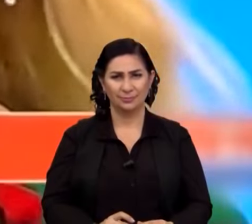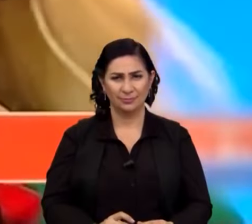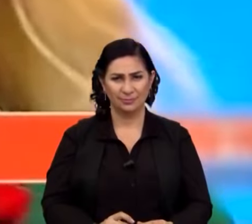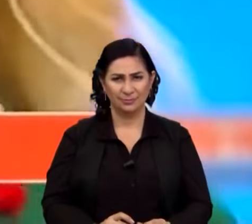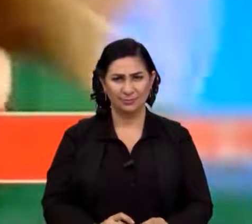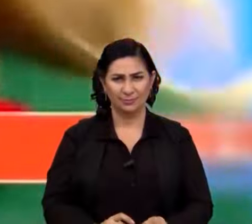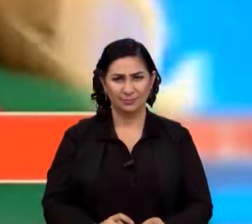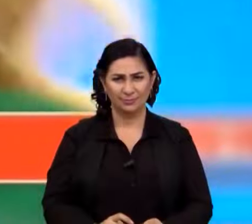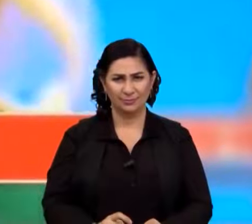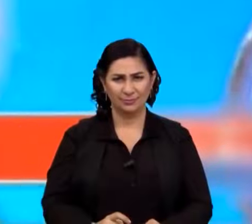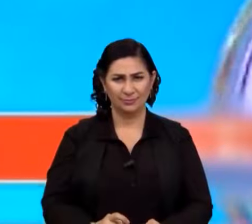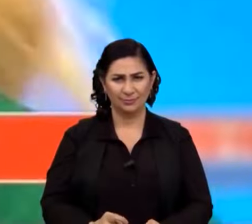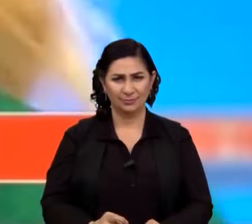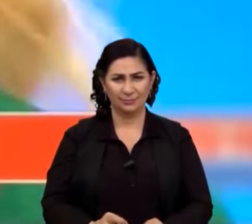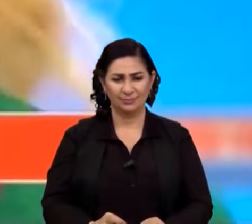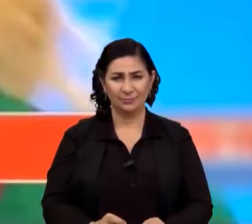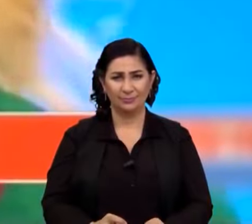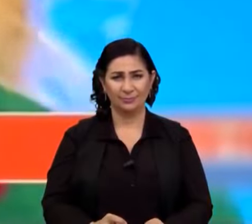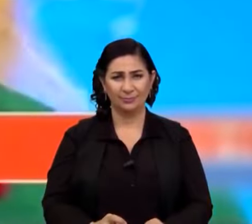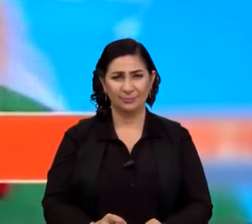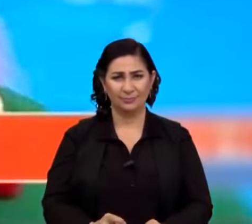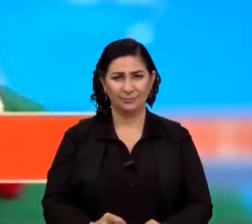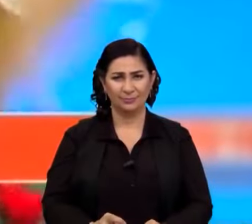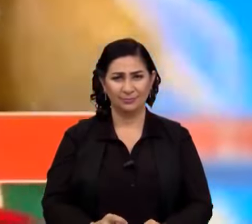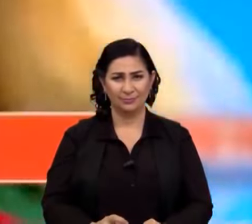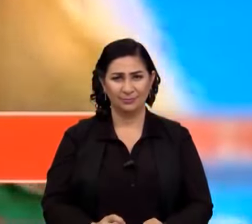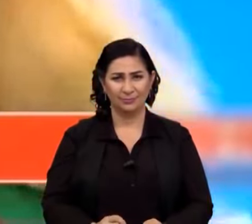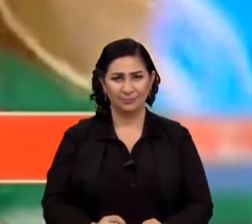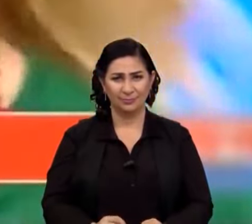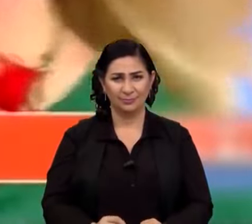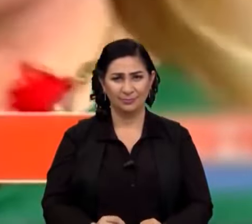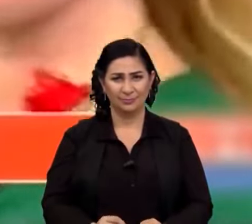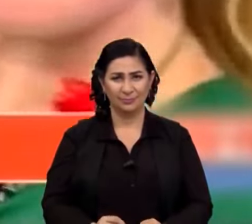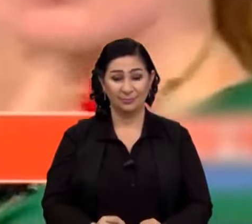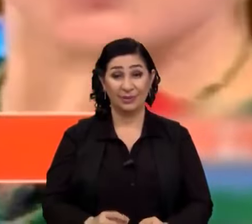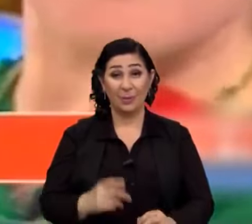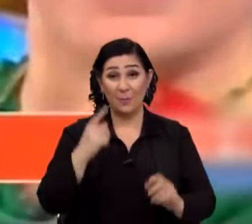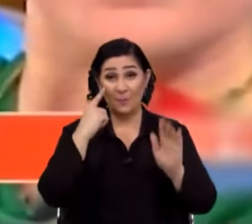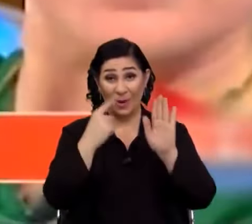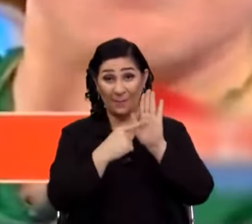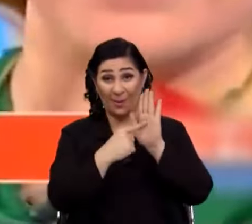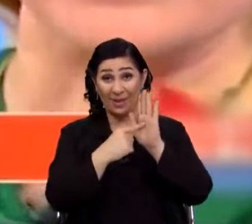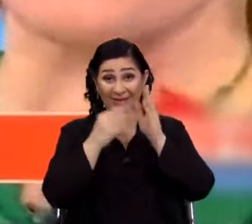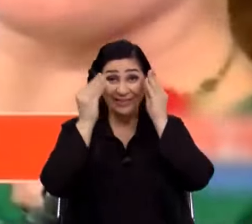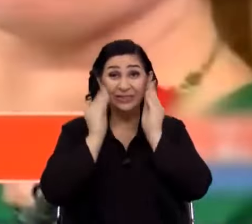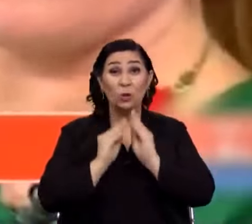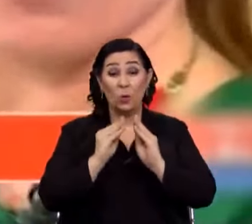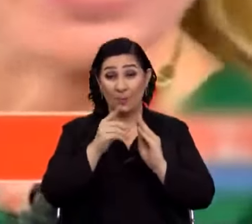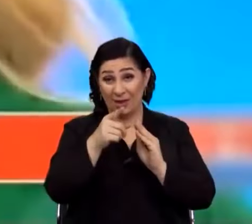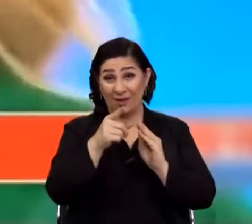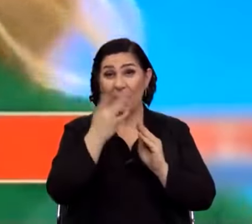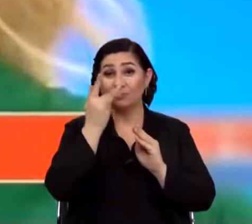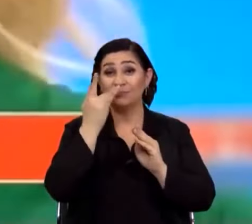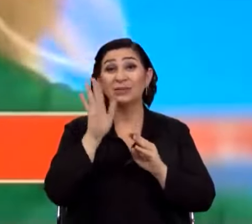[Müzik] bayılıyorum Bak sildiğimi de görün bak Bak siliyorum Bak Türk televizyon